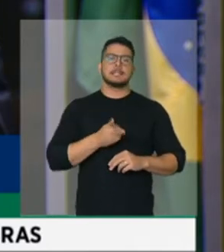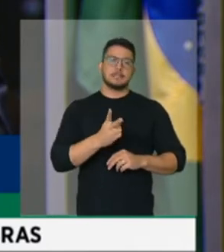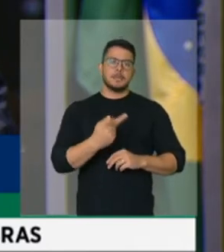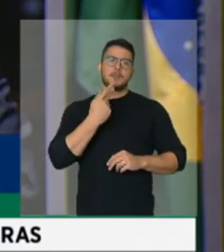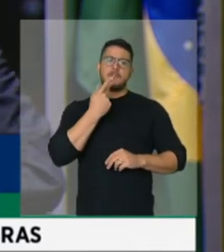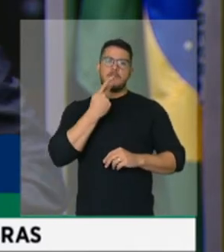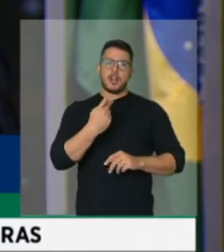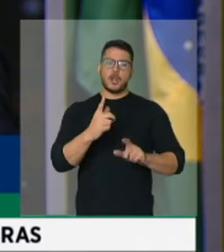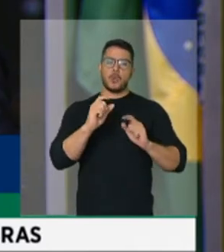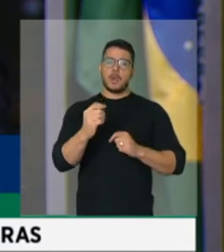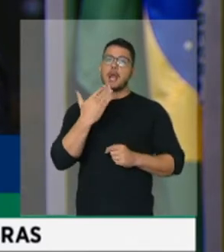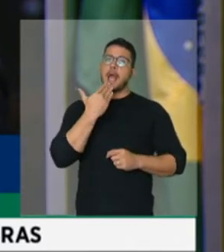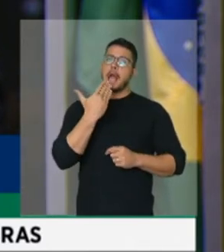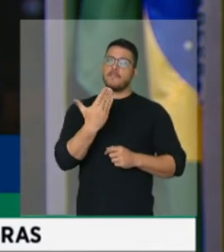DAON AM. SÃO ESTRATÉGICOS APENAS PARA PEQUENOS GRUPOS E